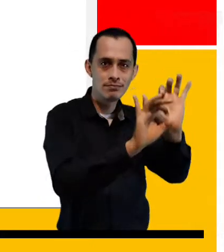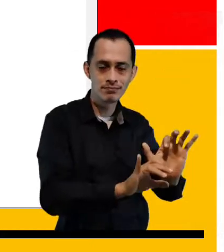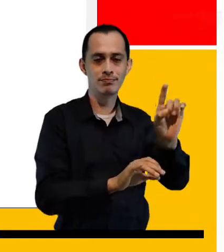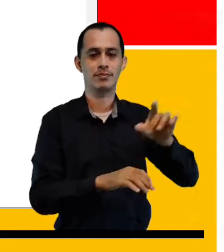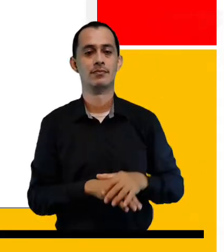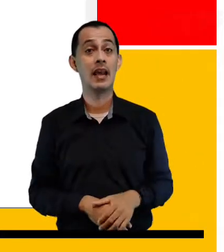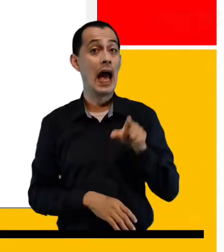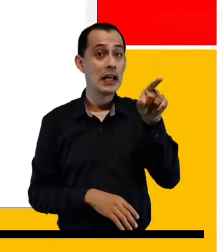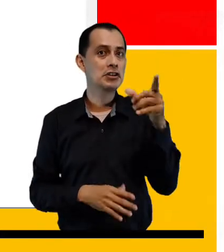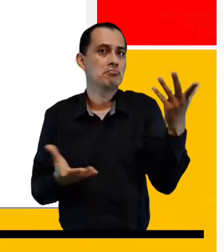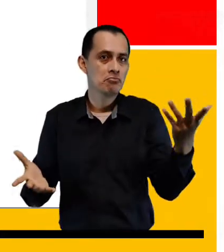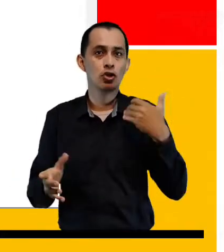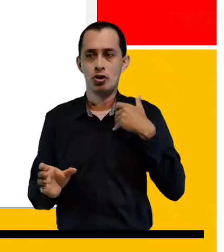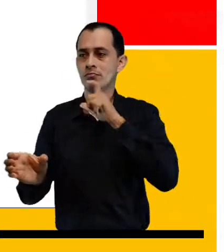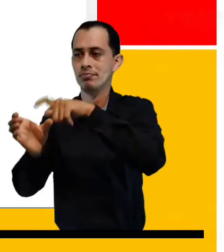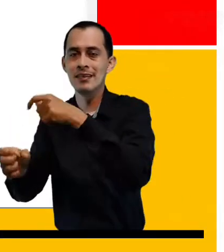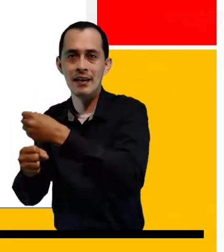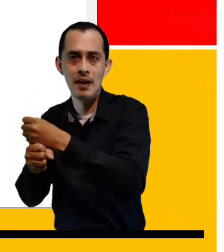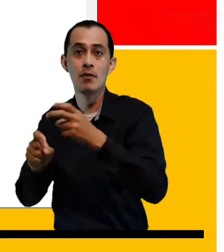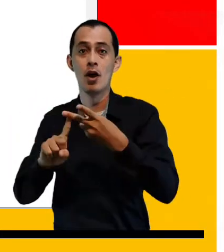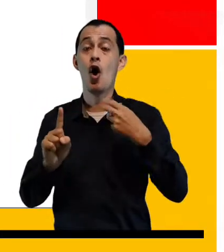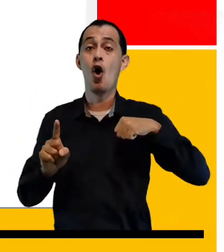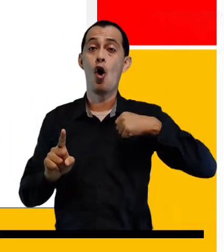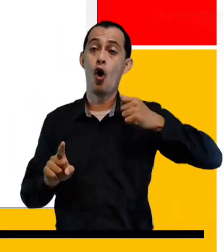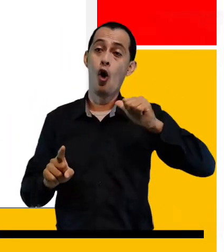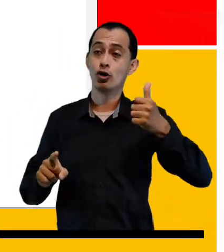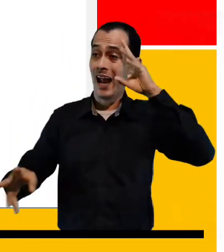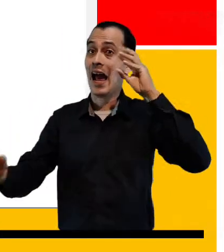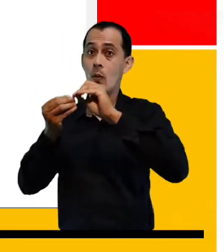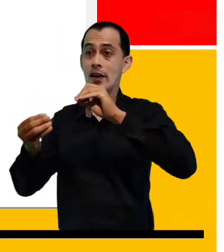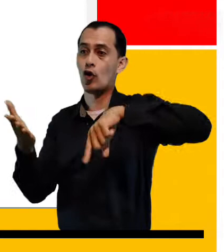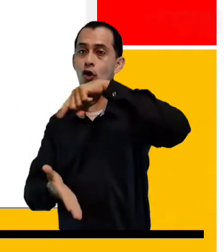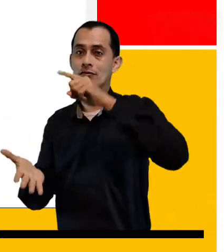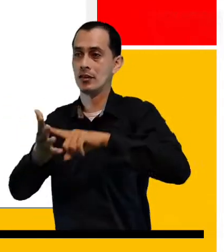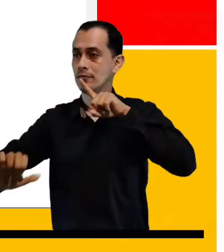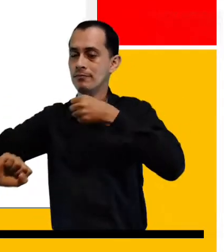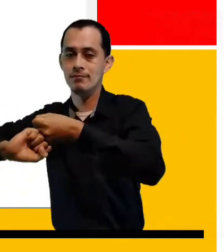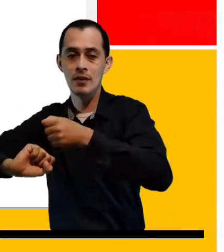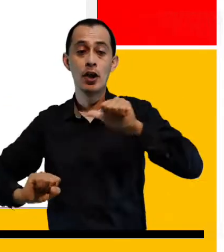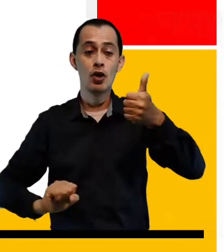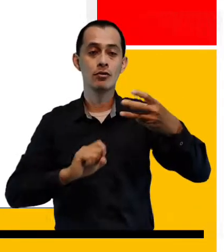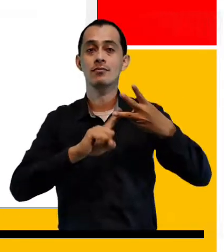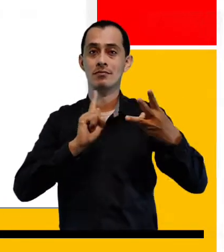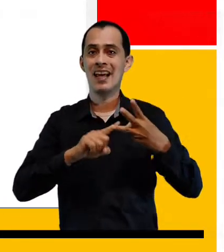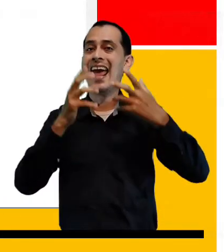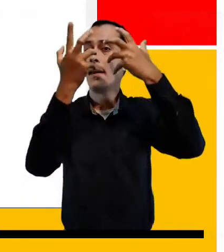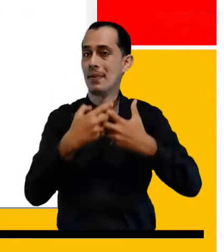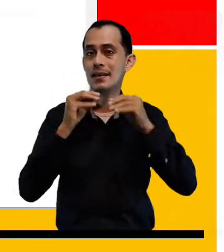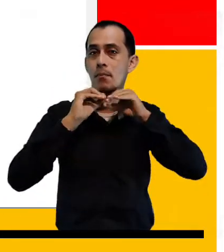contratista y otra como proveedor a través de la opción de entidad pública. Yo les mostraré las